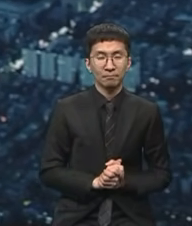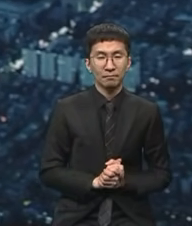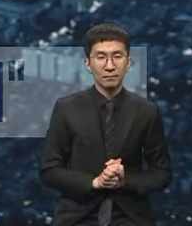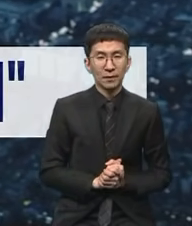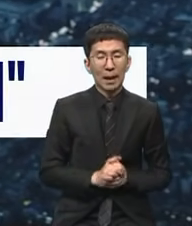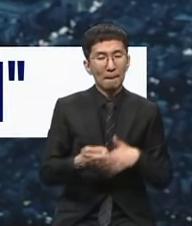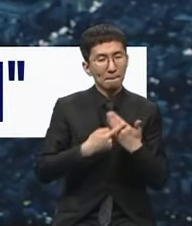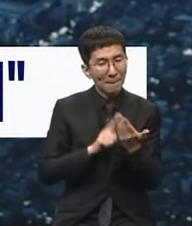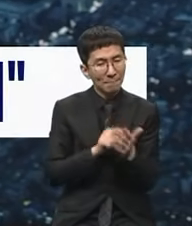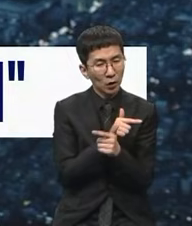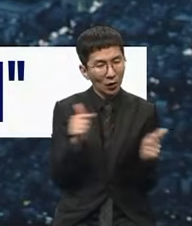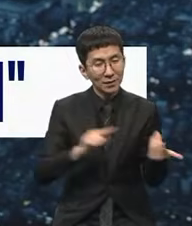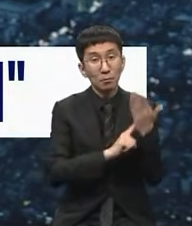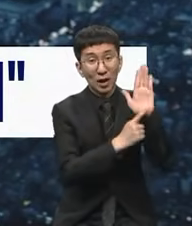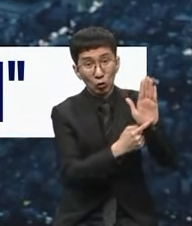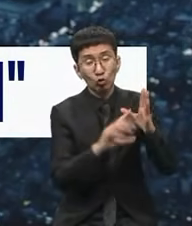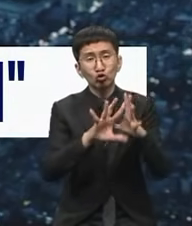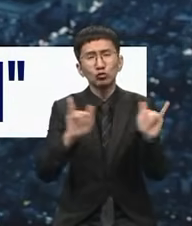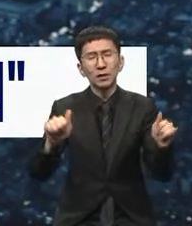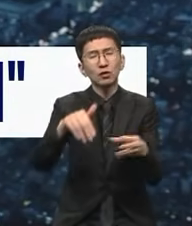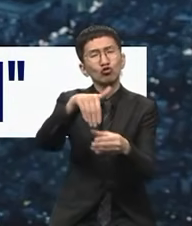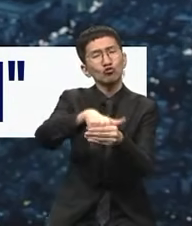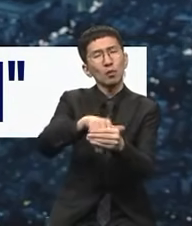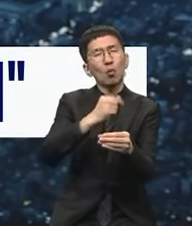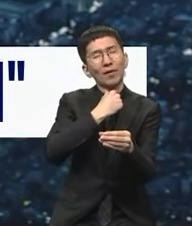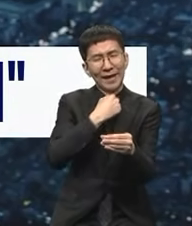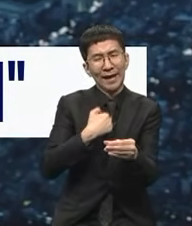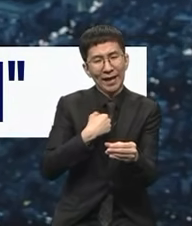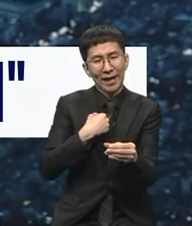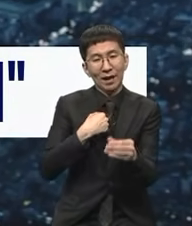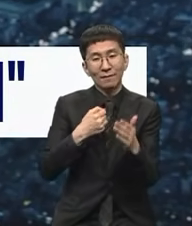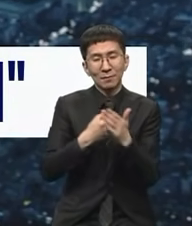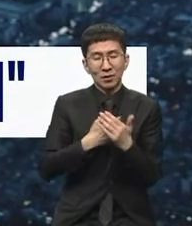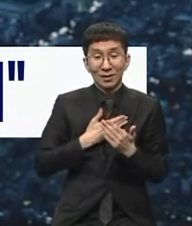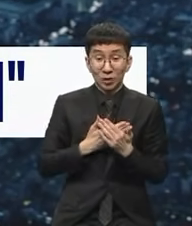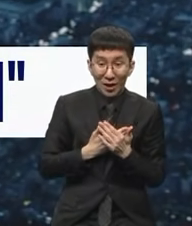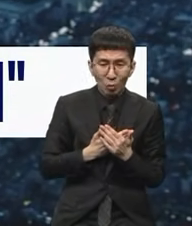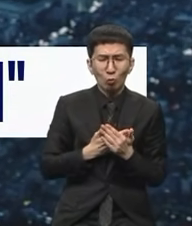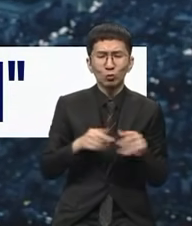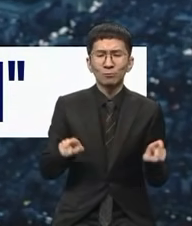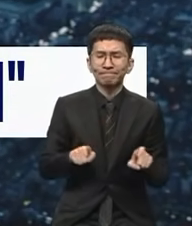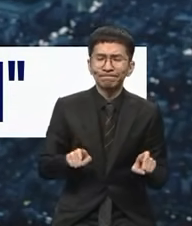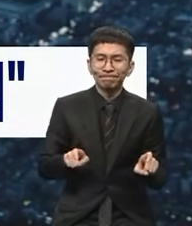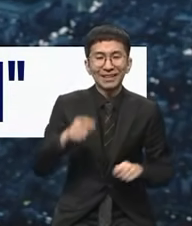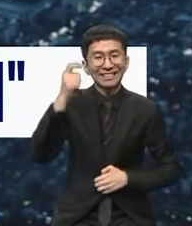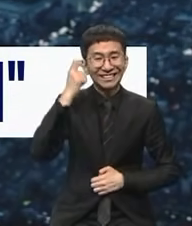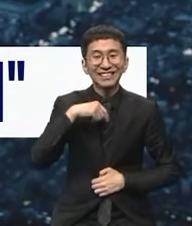선택을 받고자 나섰기 때문에 아주 설레고 아주 여러 가지 각오가 새롭습니다.